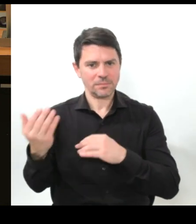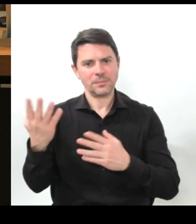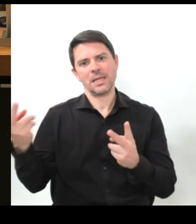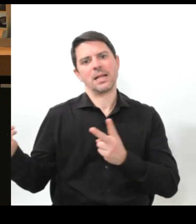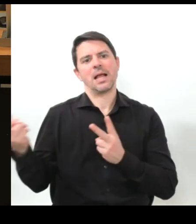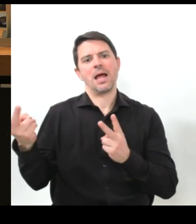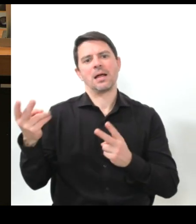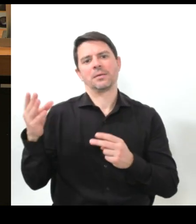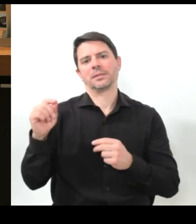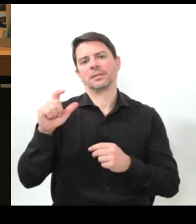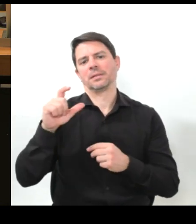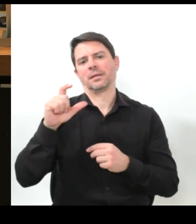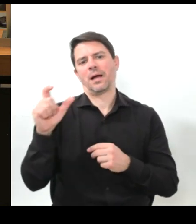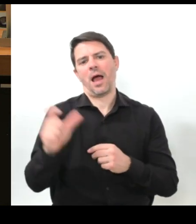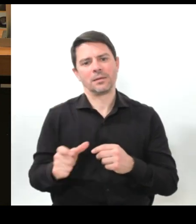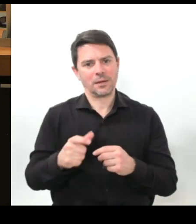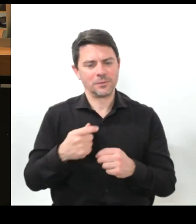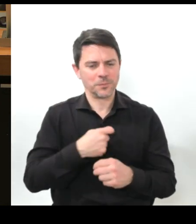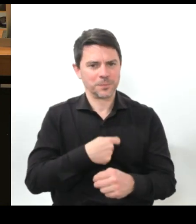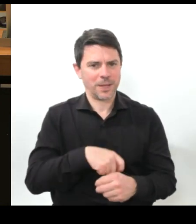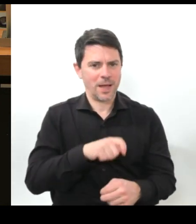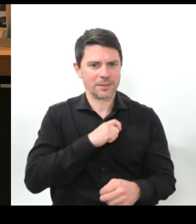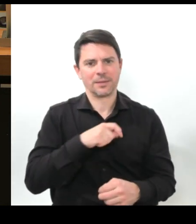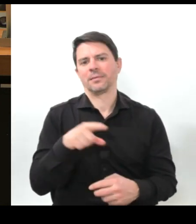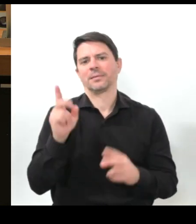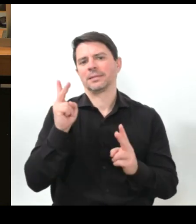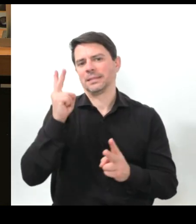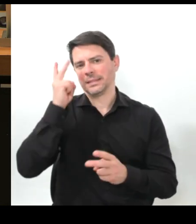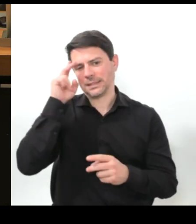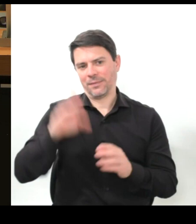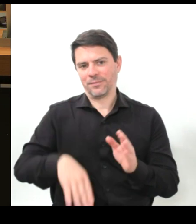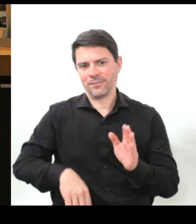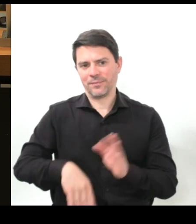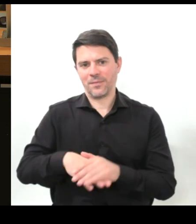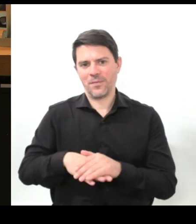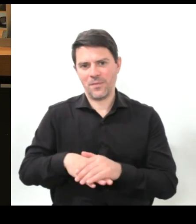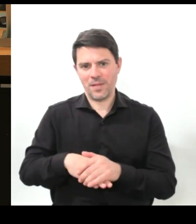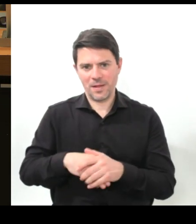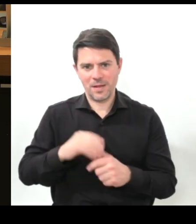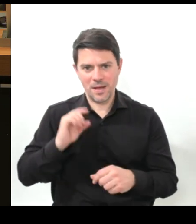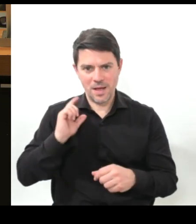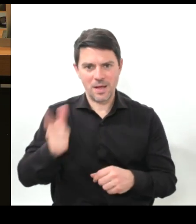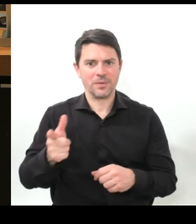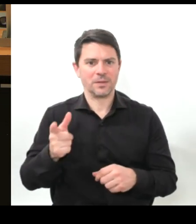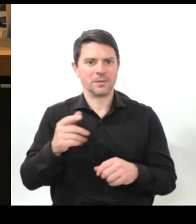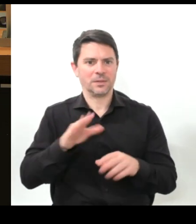statt Denkmal und generell Altbauten mit bläulich silbrig schwarzen elektronischen Bauelementen zu drapieren, die